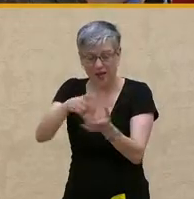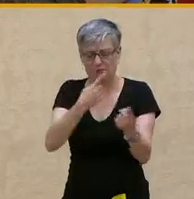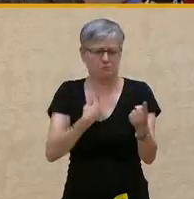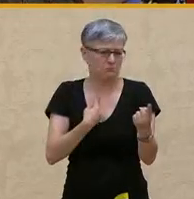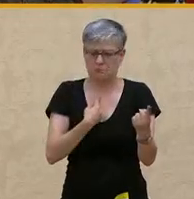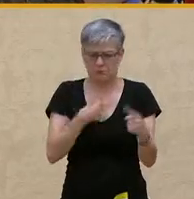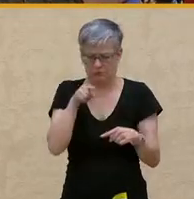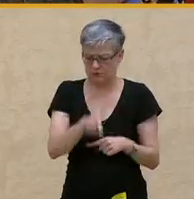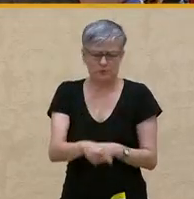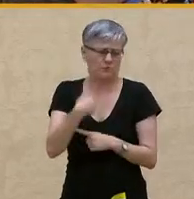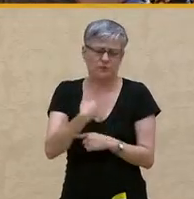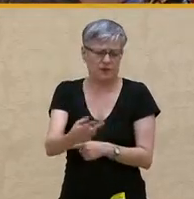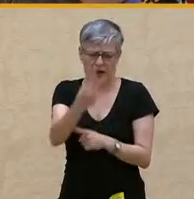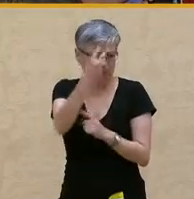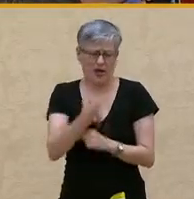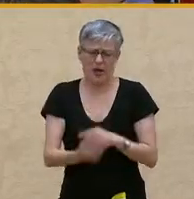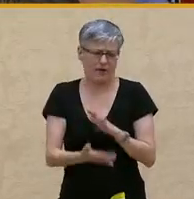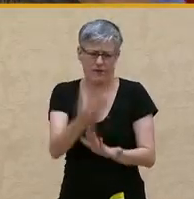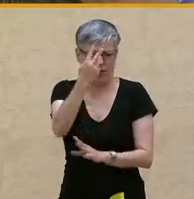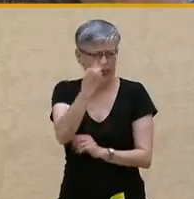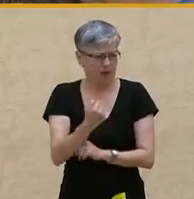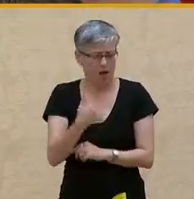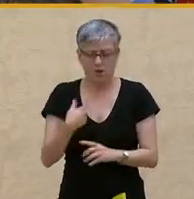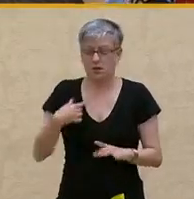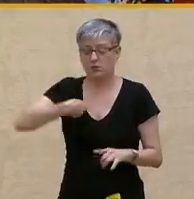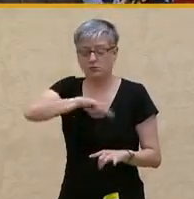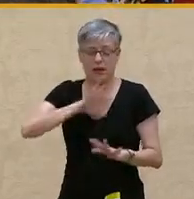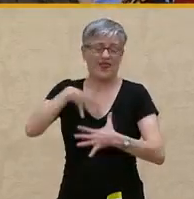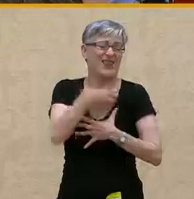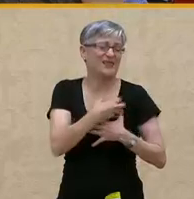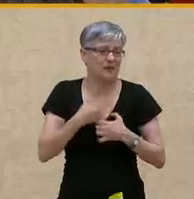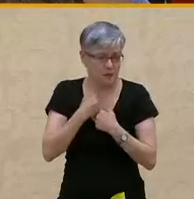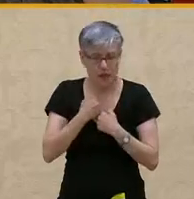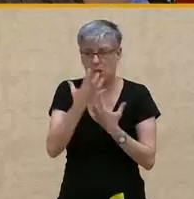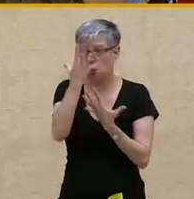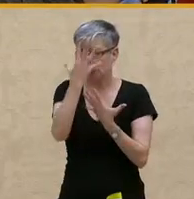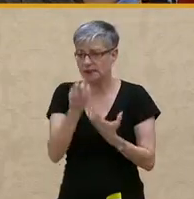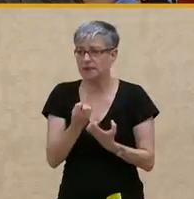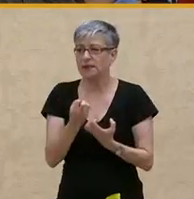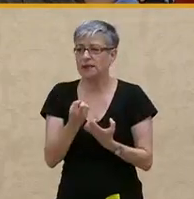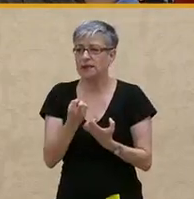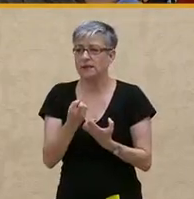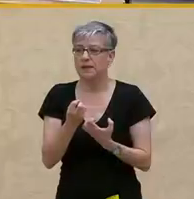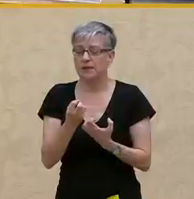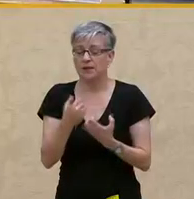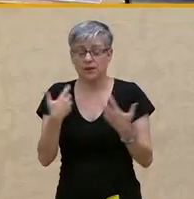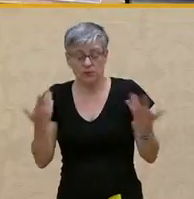que sí que podía perder la visión. Estábamos desesperados y tristes, la verdad. Nosotros